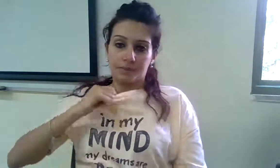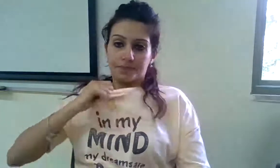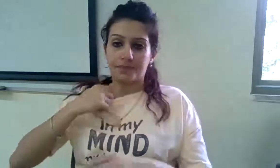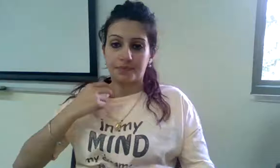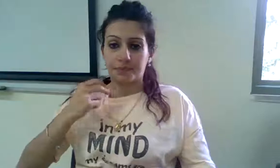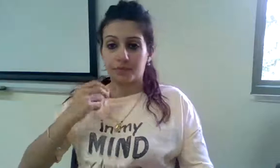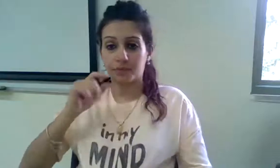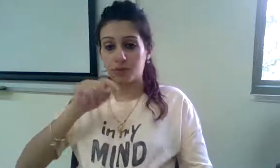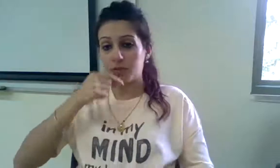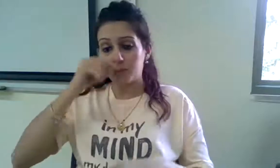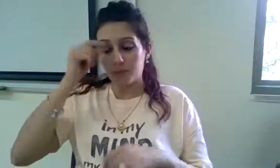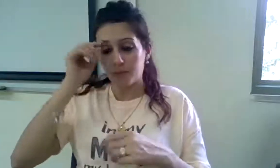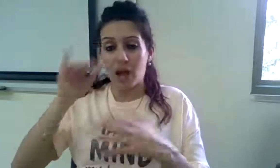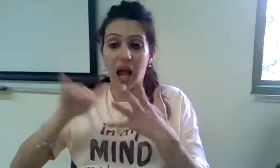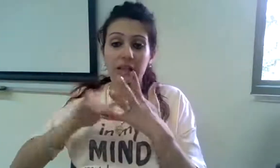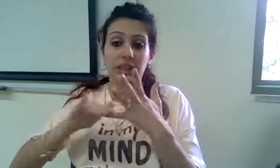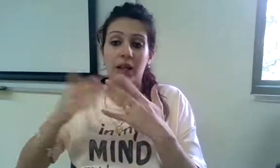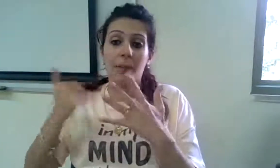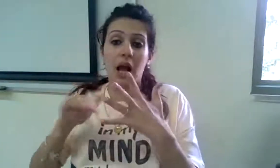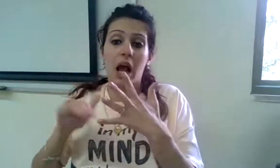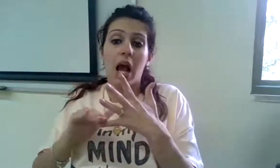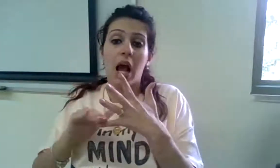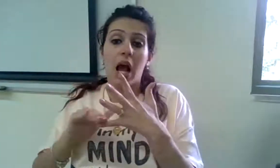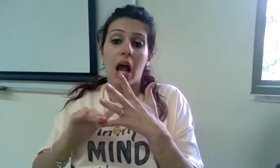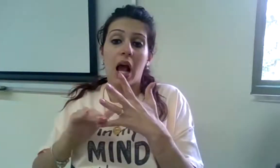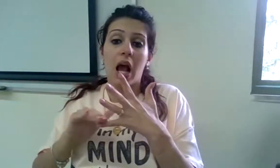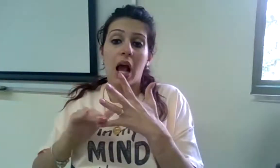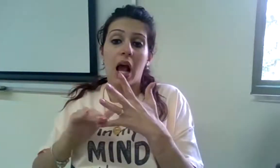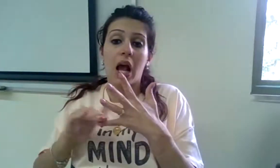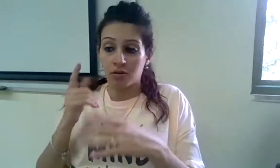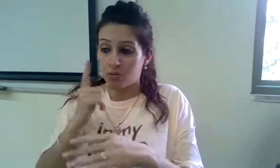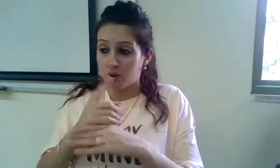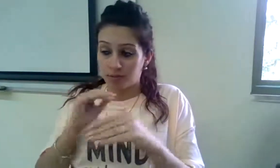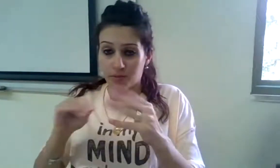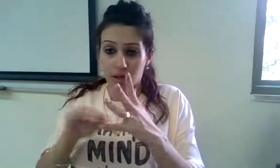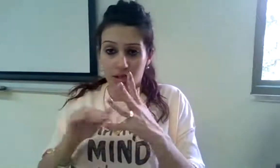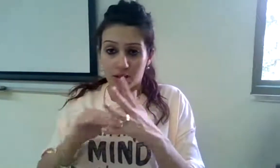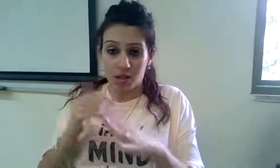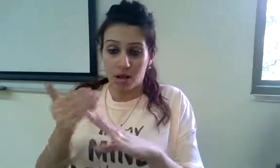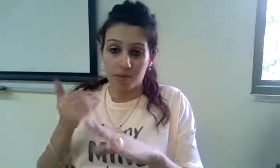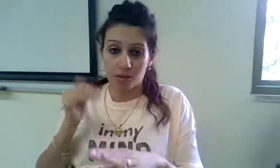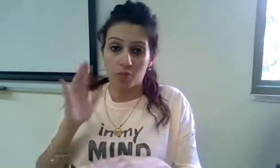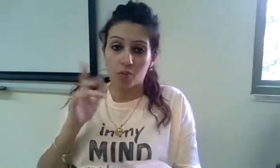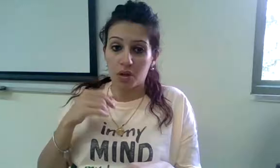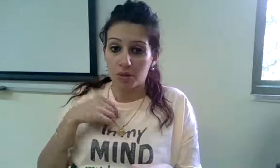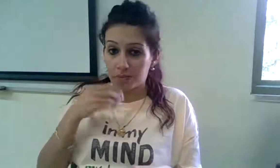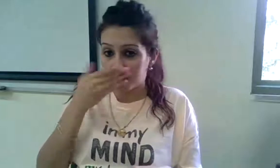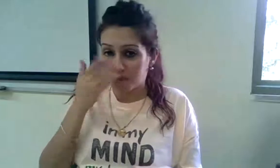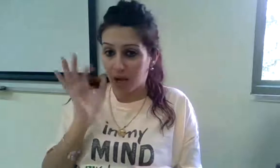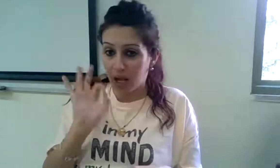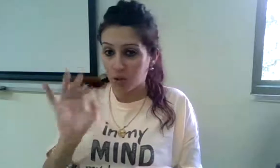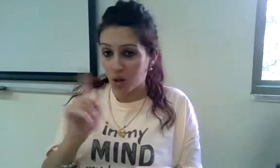وأنا استطيع الحديث عن تجربتي الشخصية كوني من المجر بين عامي 1995 و1998